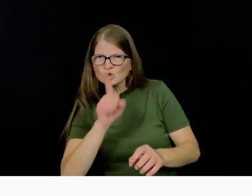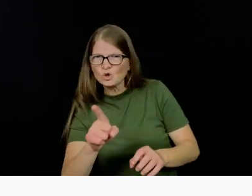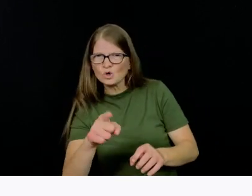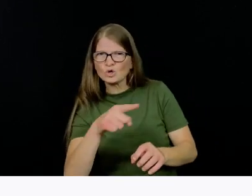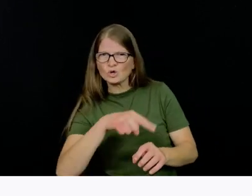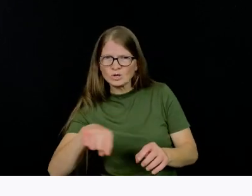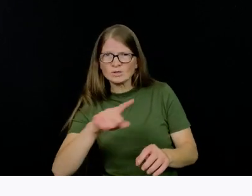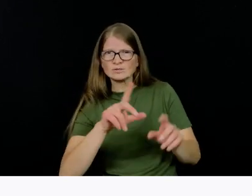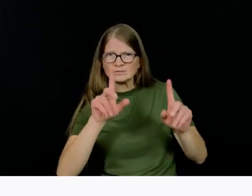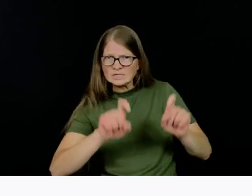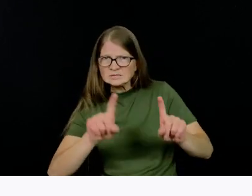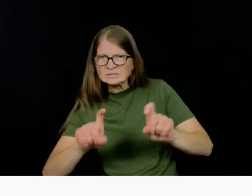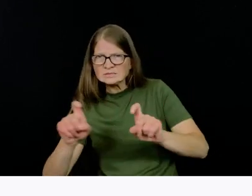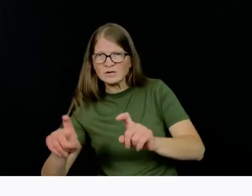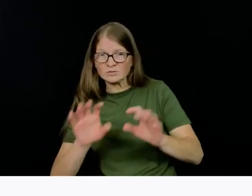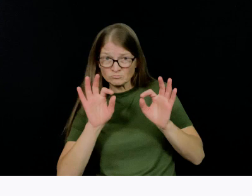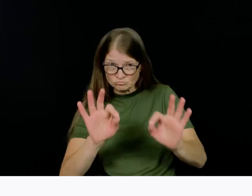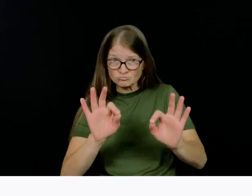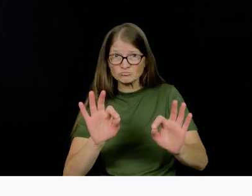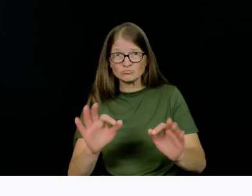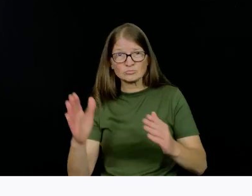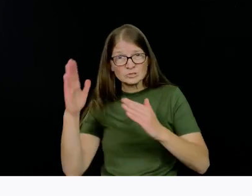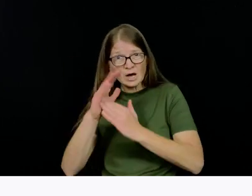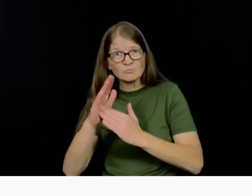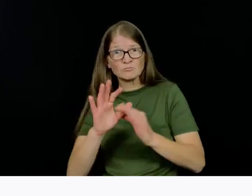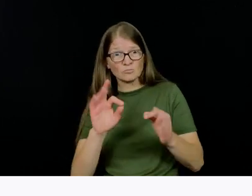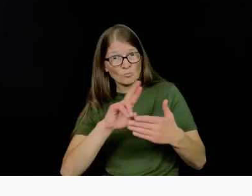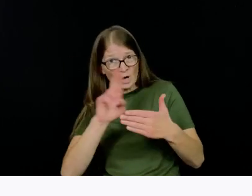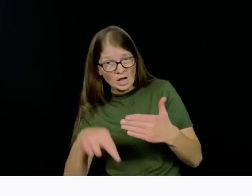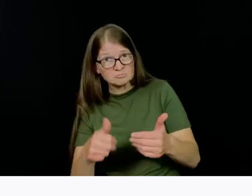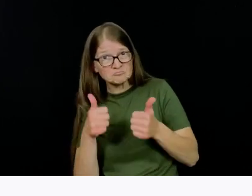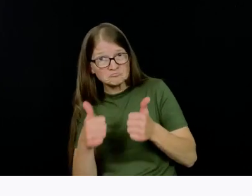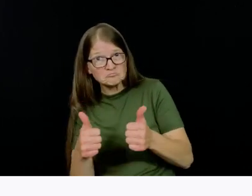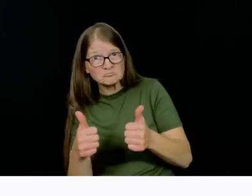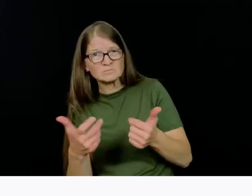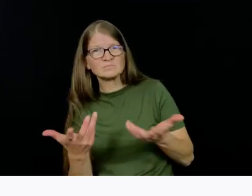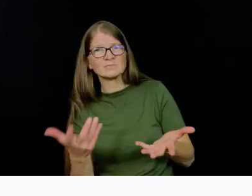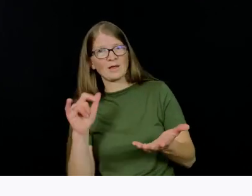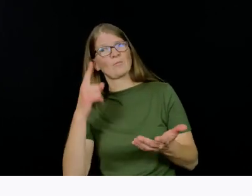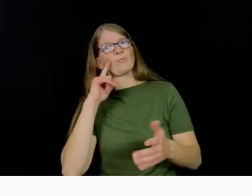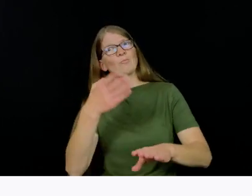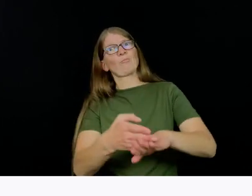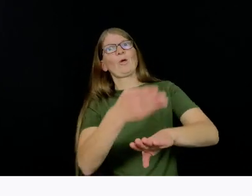لقياس جودة نتائجنا والتأكد من أن التحسينات التي نقوم بها تجعل نتائجنا أفضل